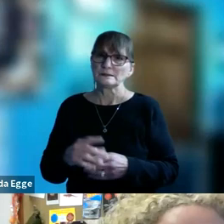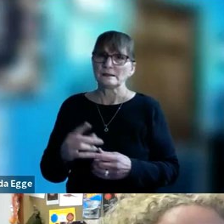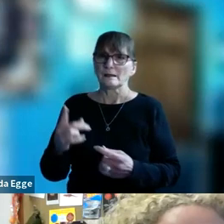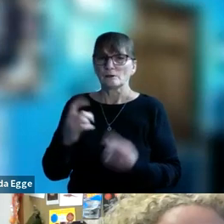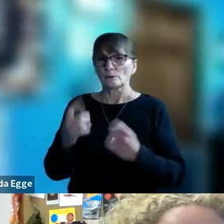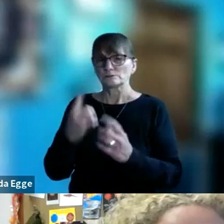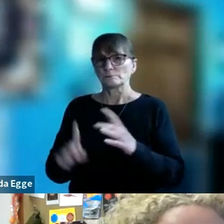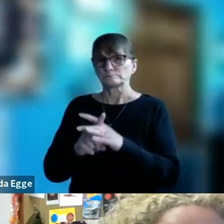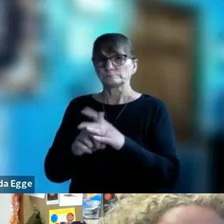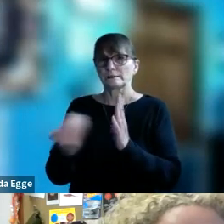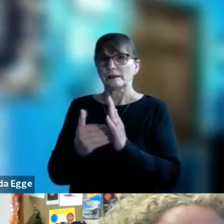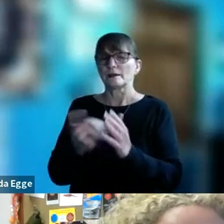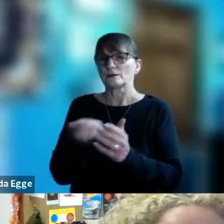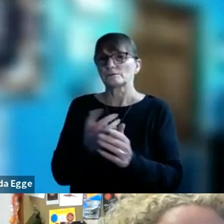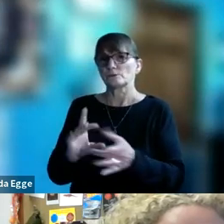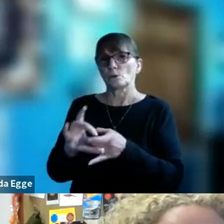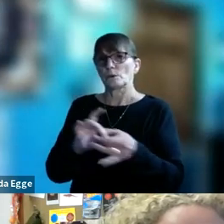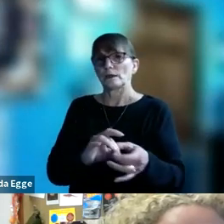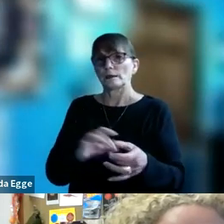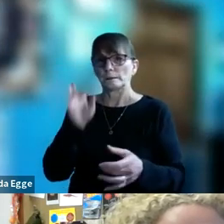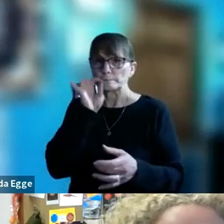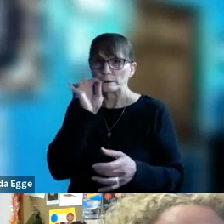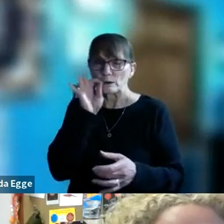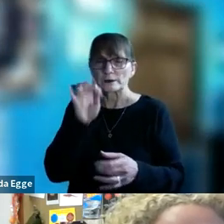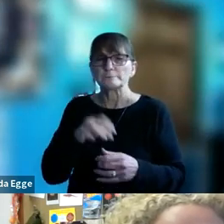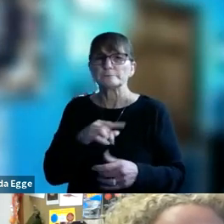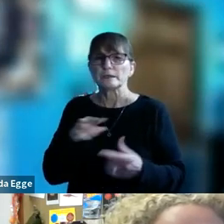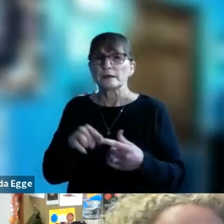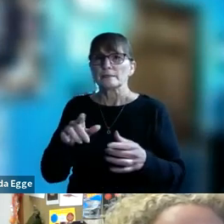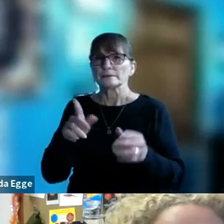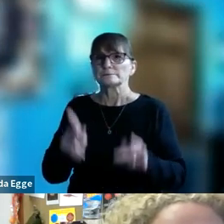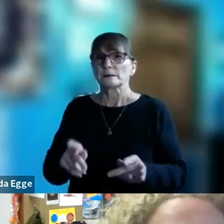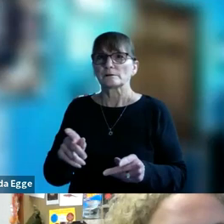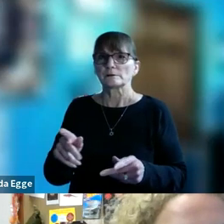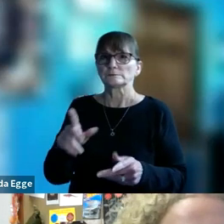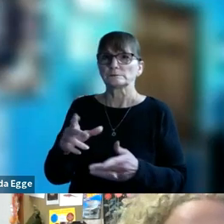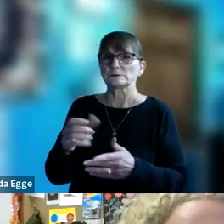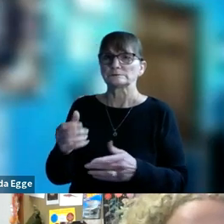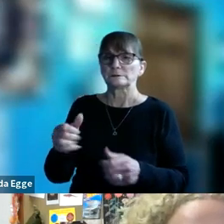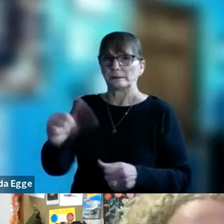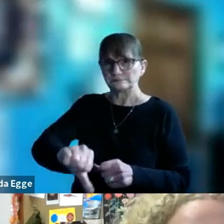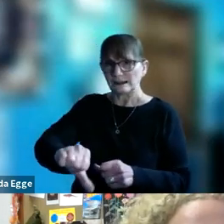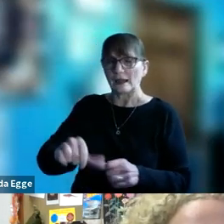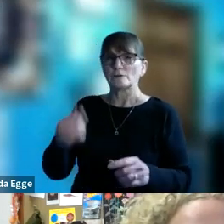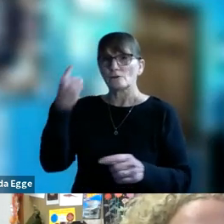ha habido unas cuantas relacionadas con la marihuana. Este individuo tuvo una reclamación que fue denegada por marihuana a pesar de tener